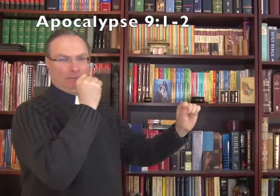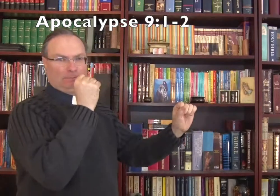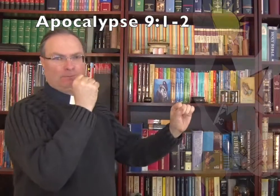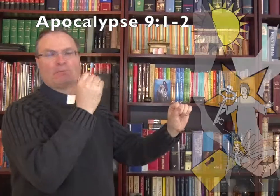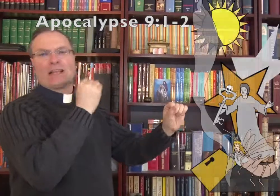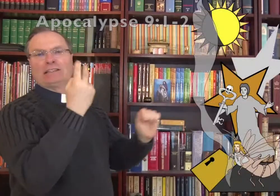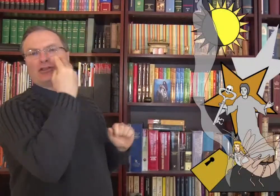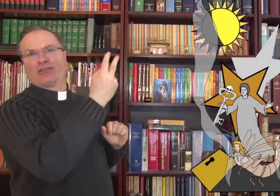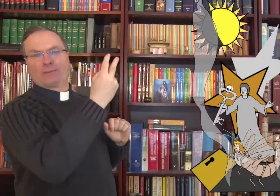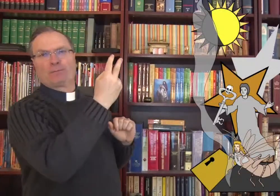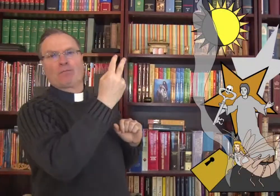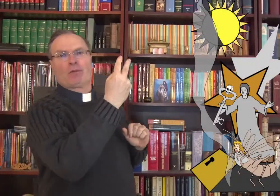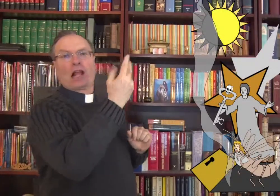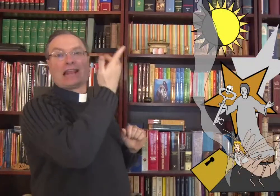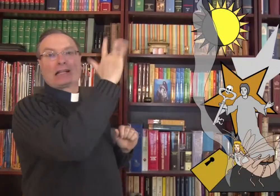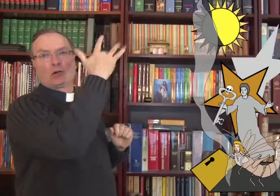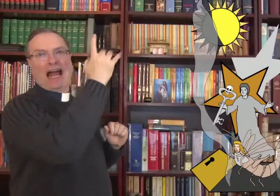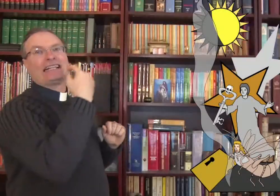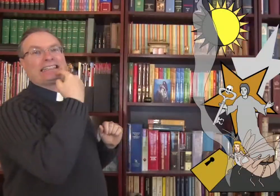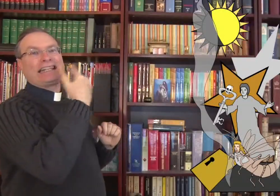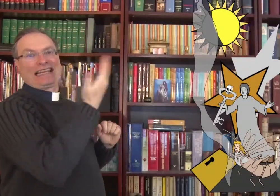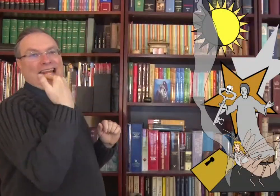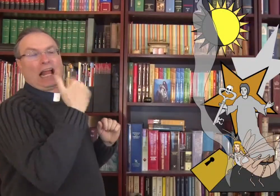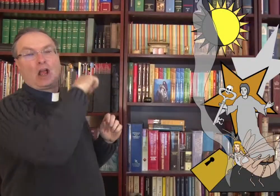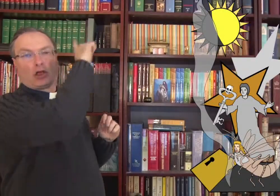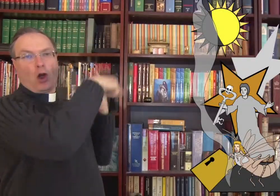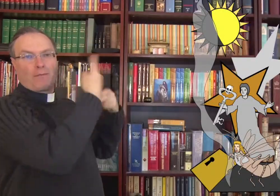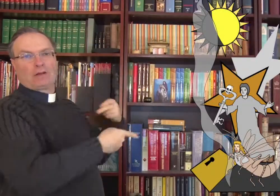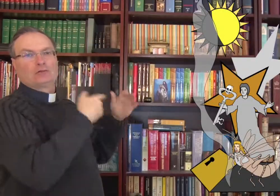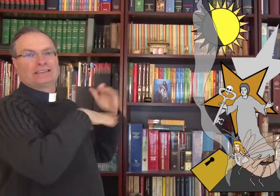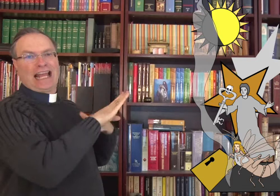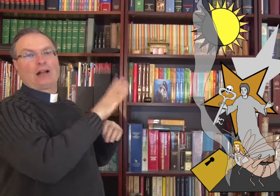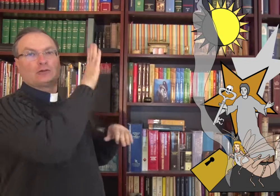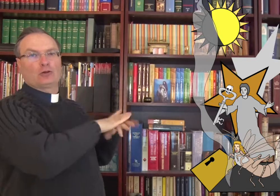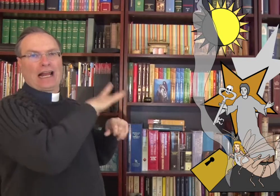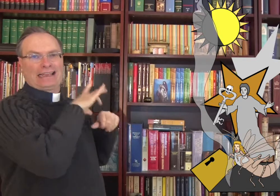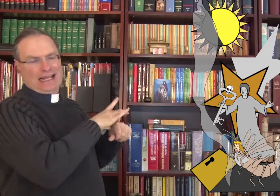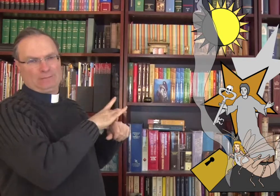et je vis une étoile qui était tombée du ciel sur la terre.